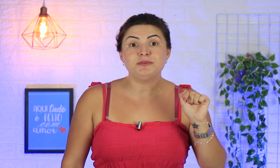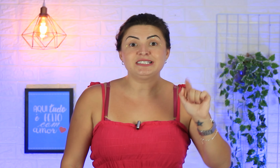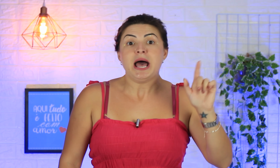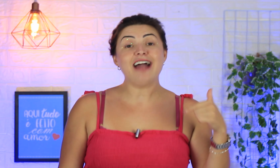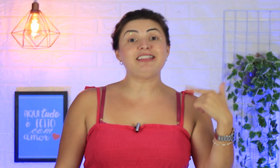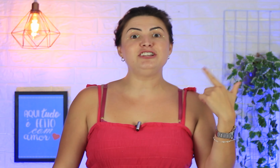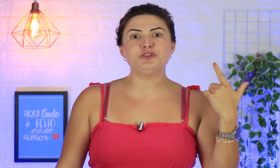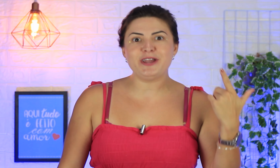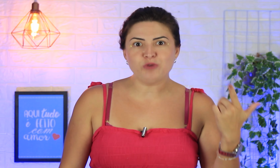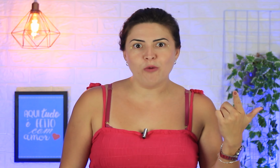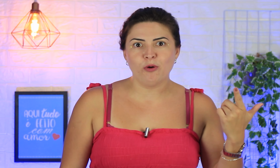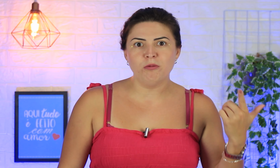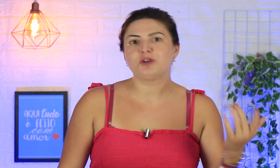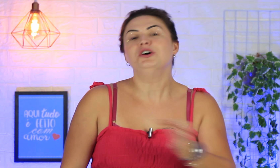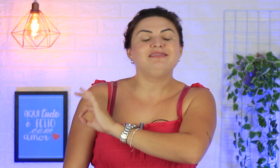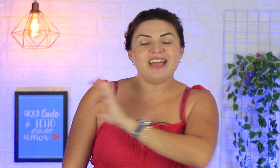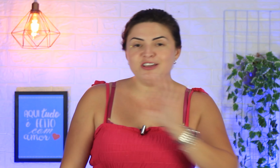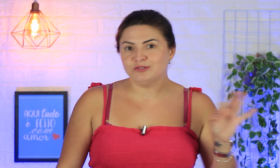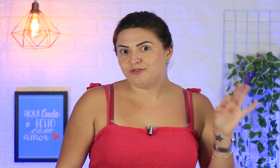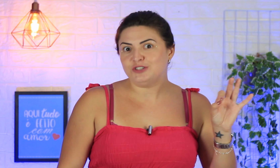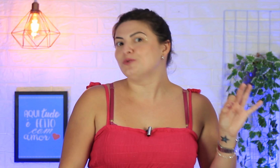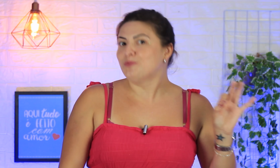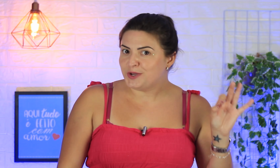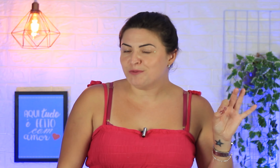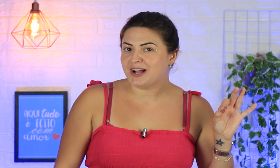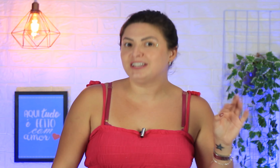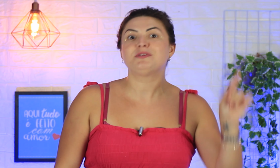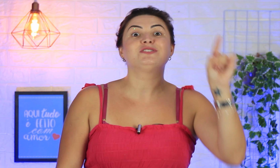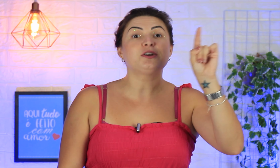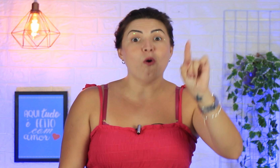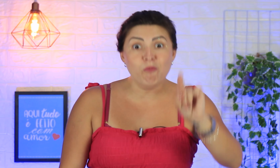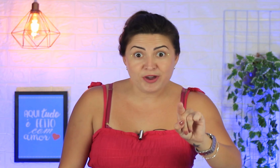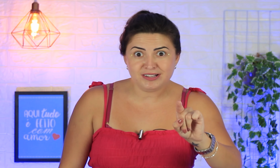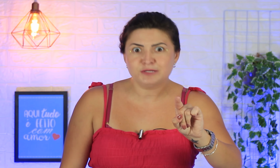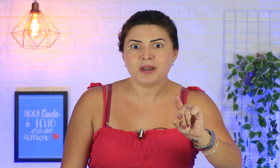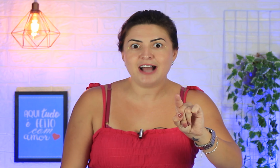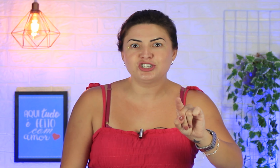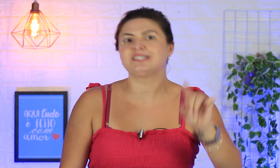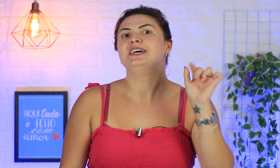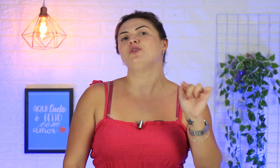libras atendimento ao público que tem um vídeo muito bacana para você com muitas práticas que